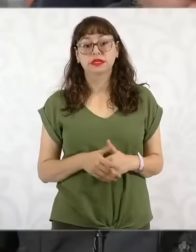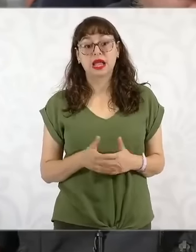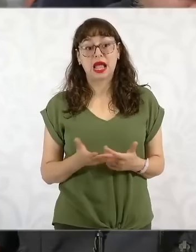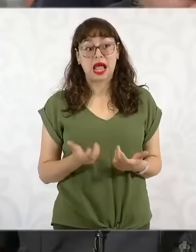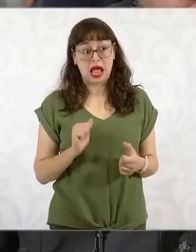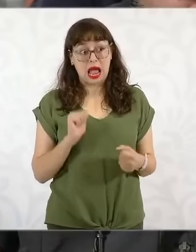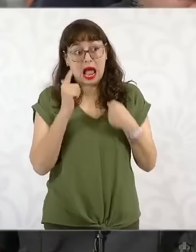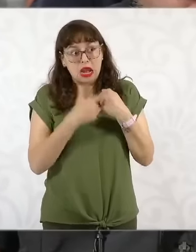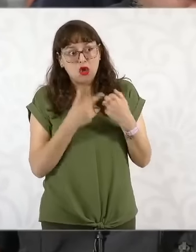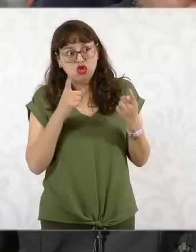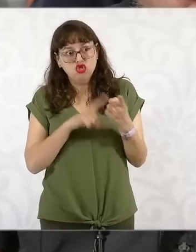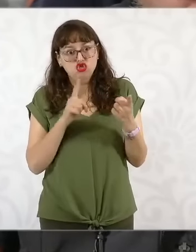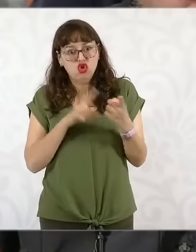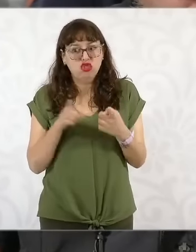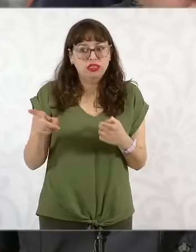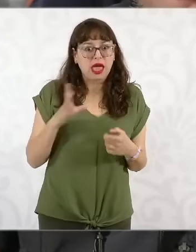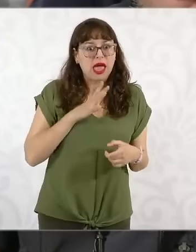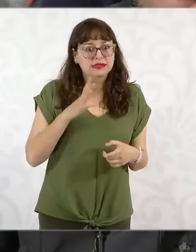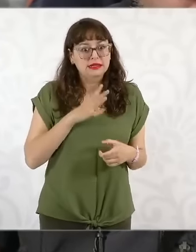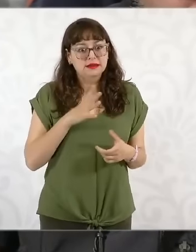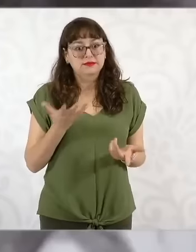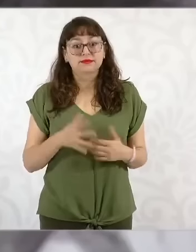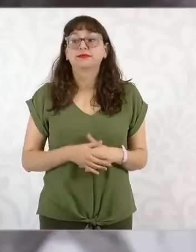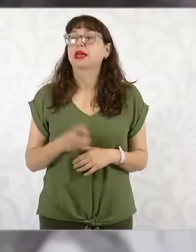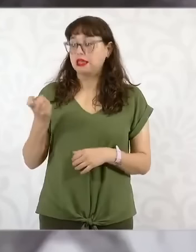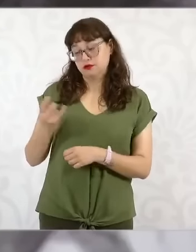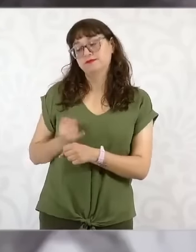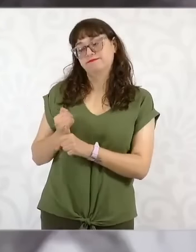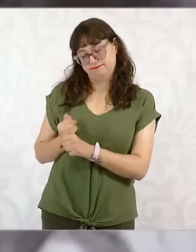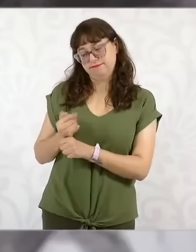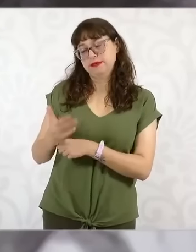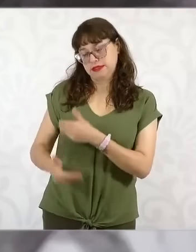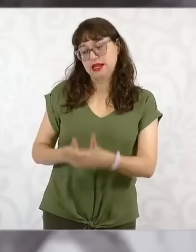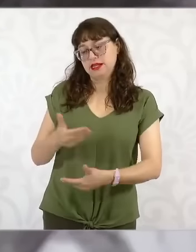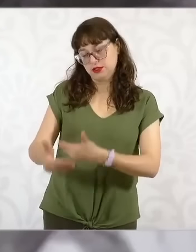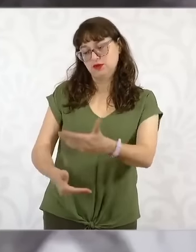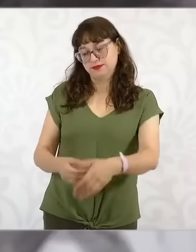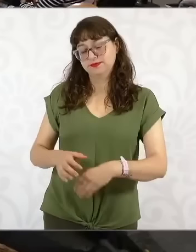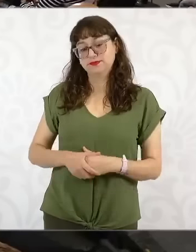dónde podría estar para su captura? Es parte de las investigaciones. Sí, gracias. Perdón, Karina